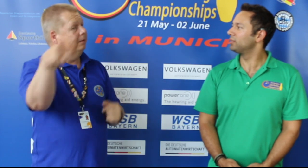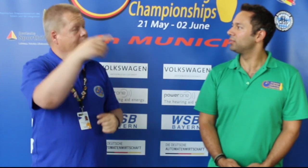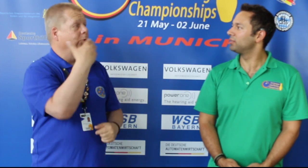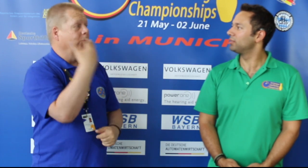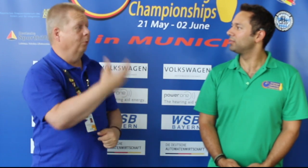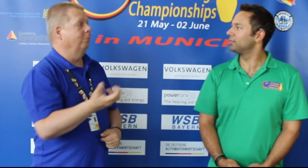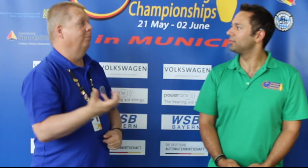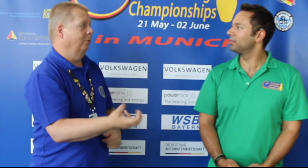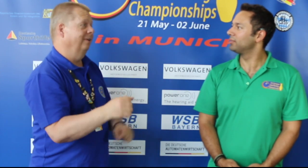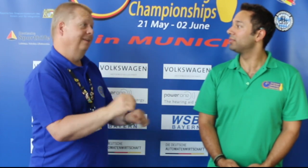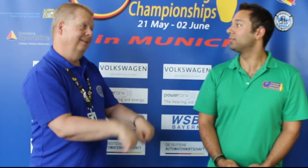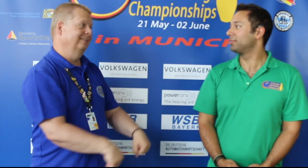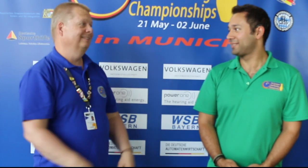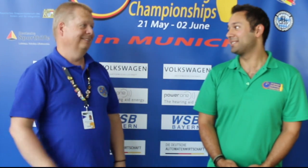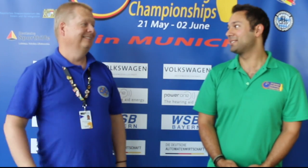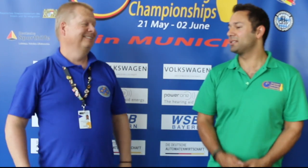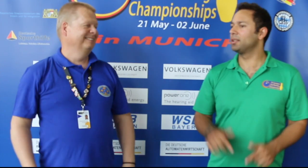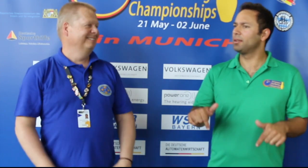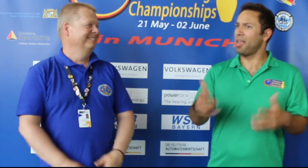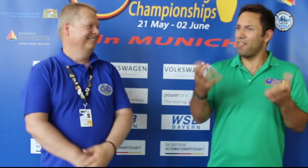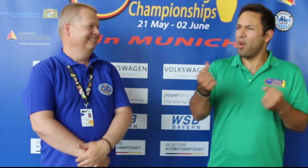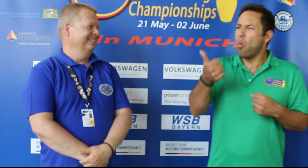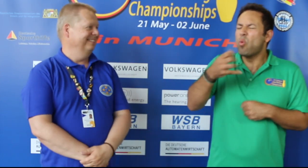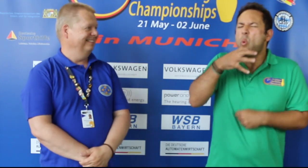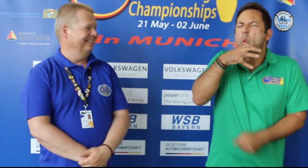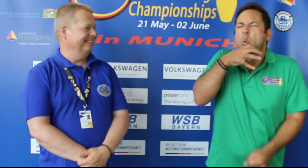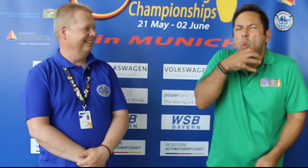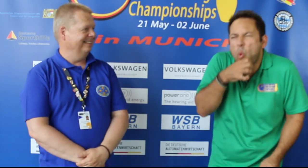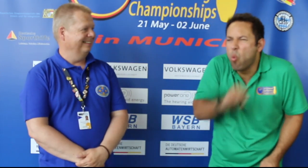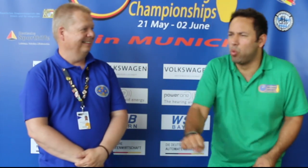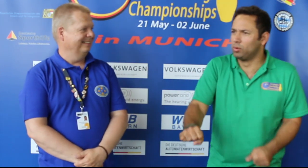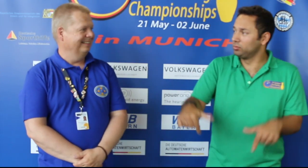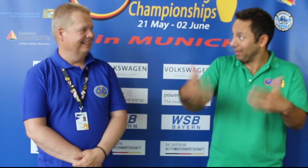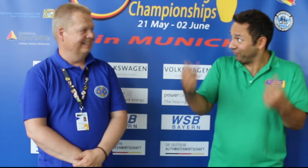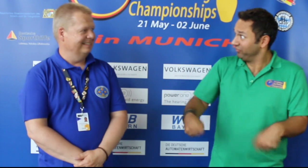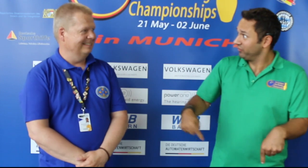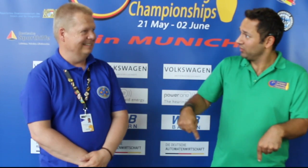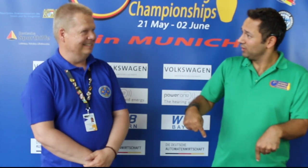Aber ich freue mich trotzdem, dass der Bowlingsport gefördert wird. Haben wir eine älteste Sportler/innen ?